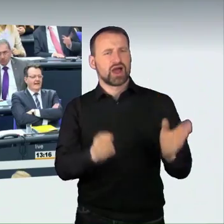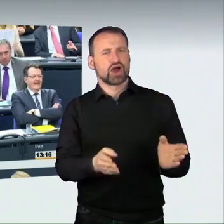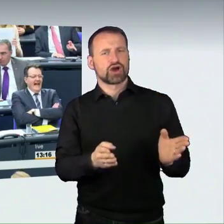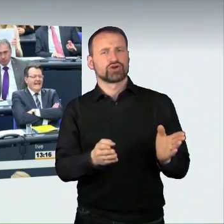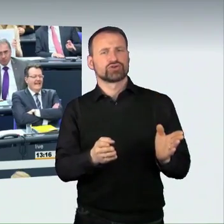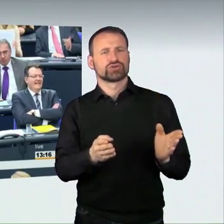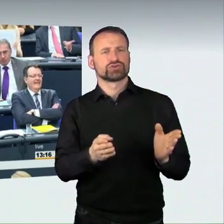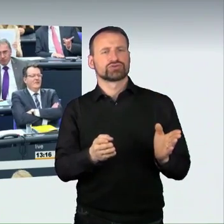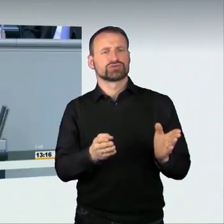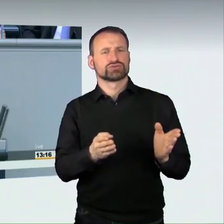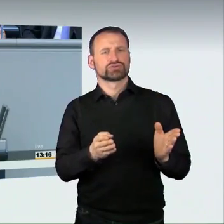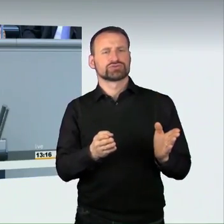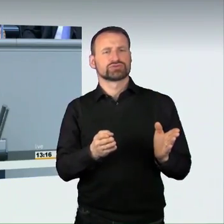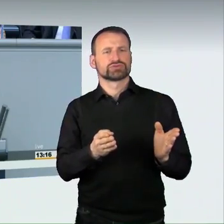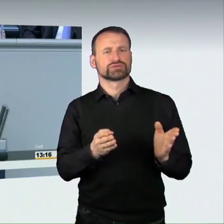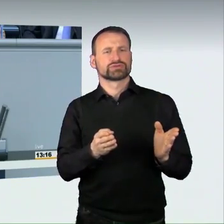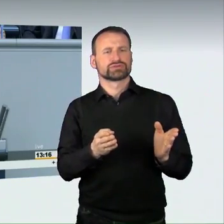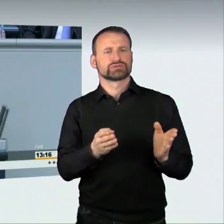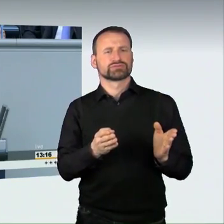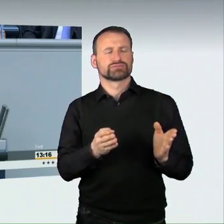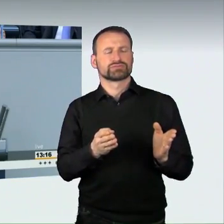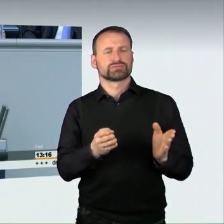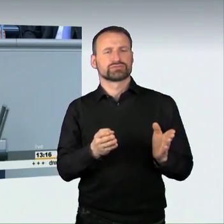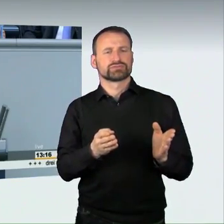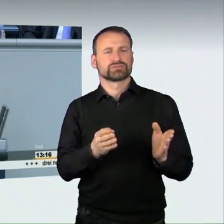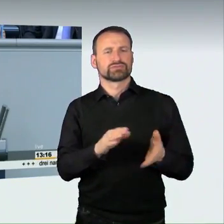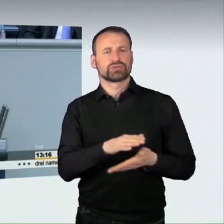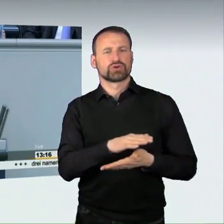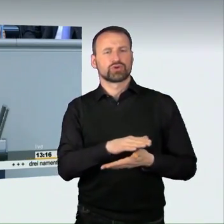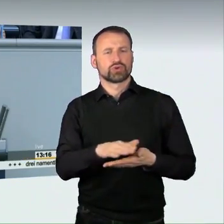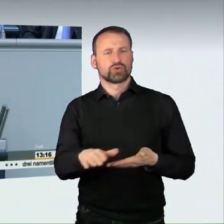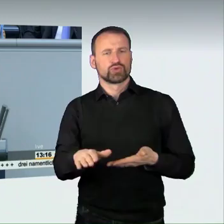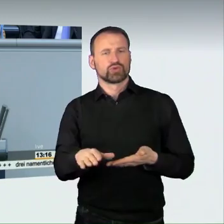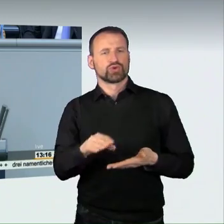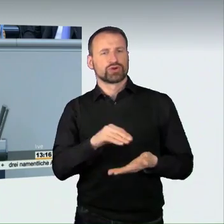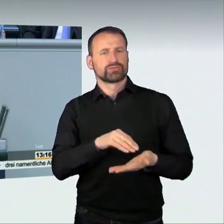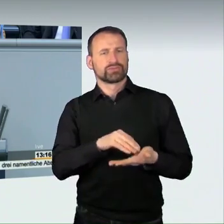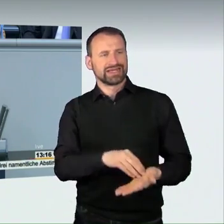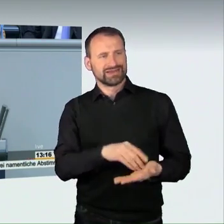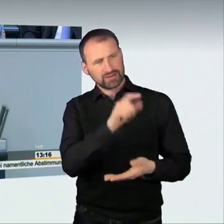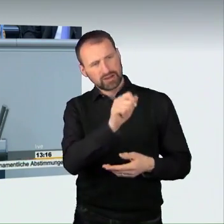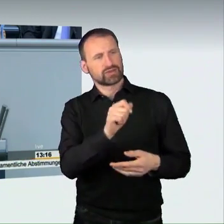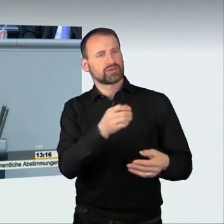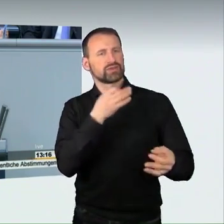Das ist also überhaupt kein Problem. Wichtig ist: Vermieterinnen und Vermieter müssen zu viel gezahlte Miete ab dem Zeitpunkt des Beginns